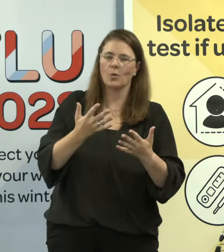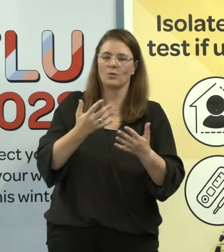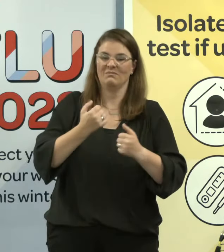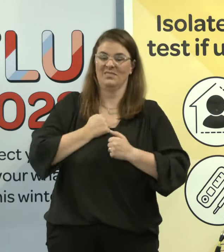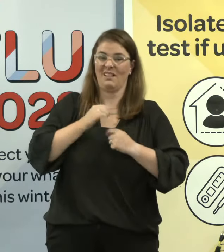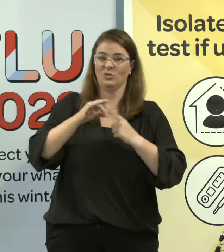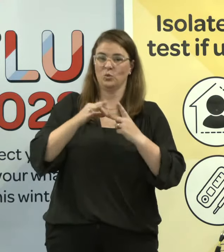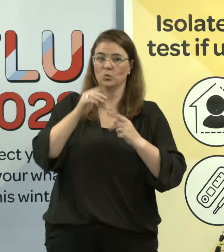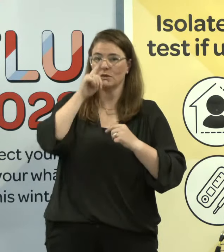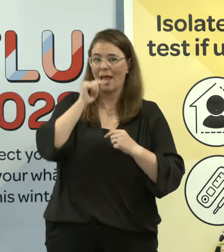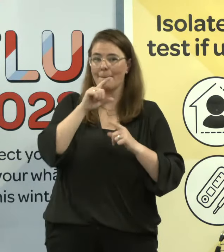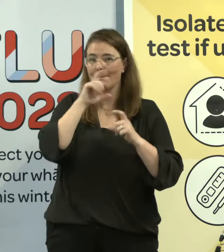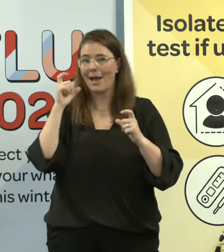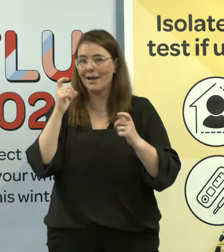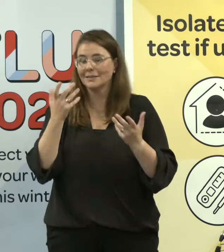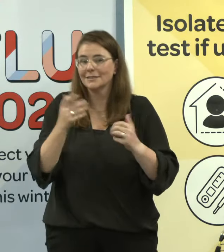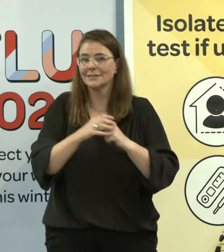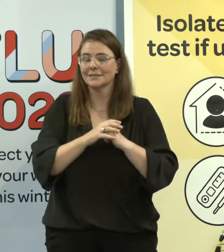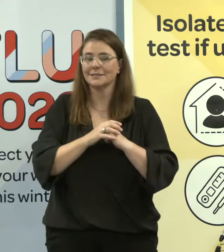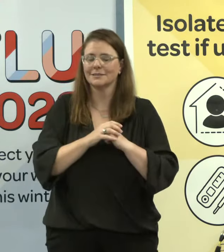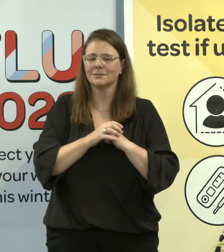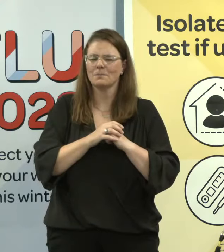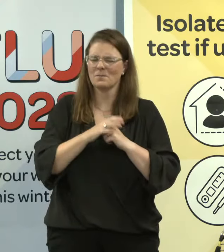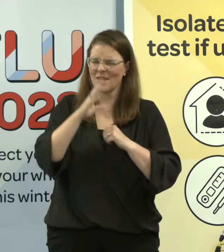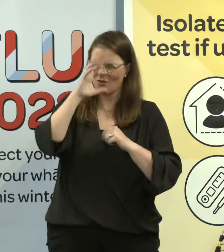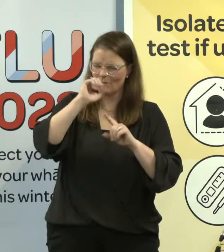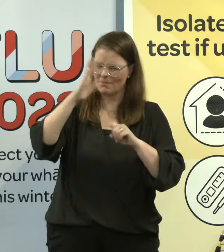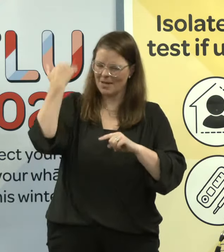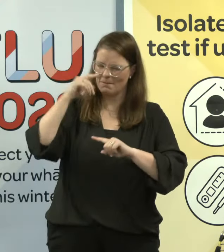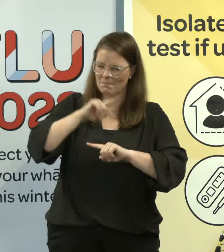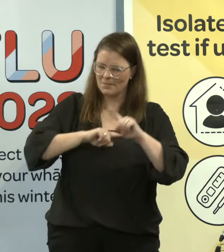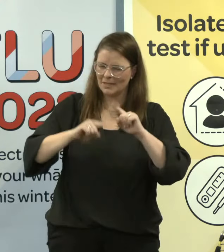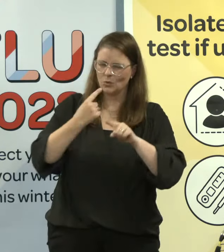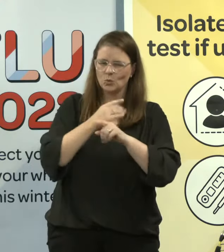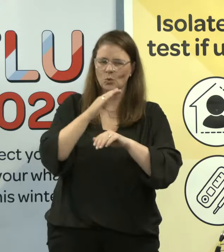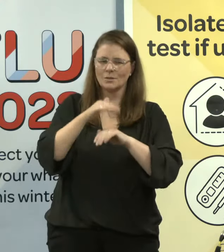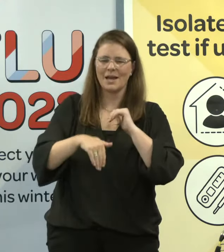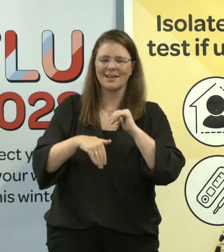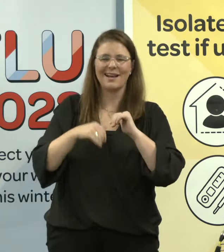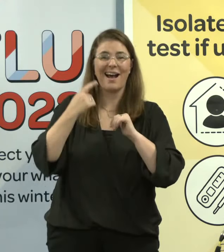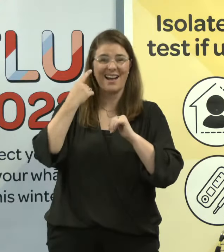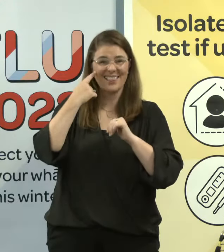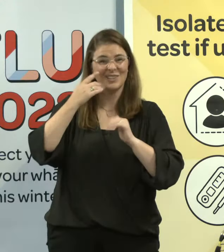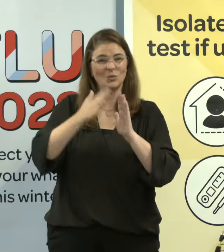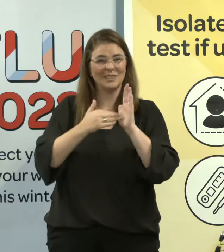whakamua. Ko tatou hei hapori